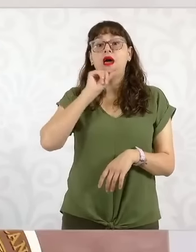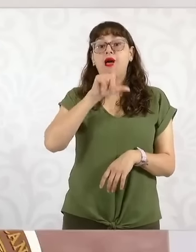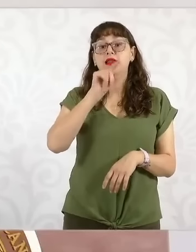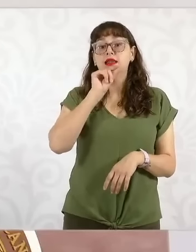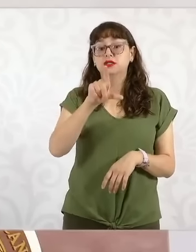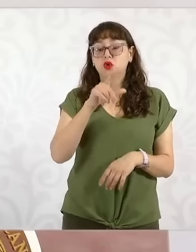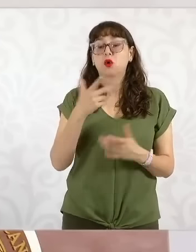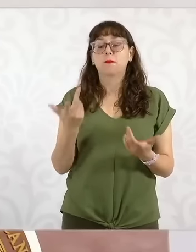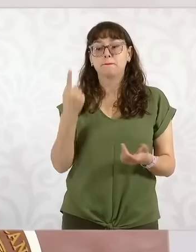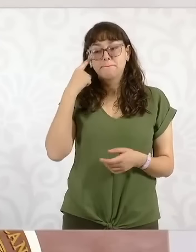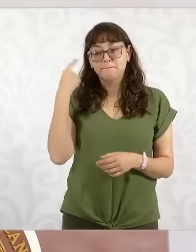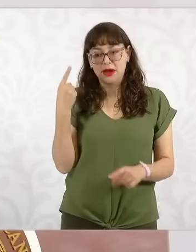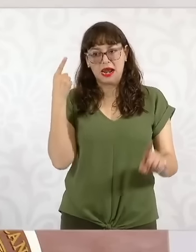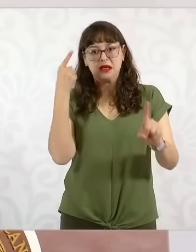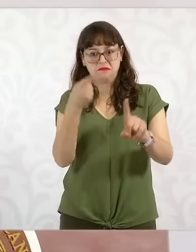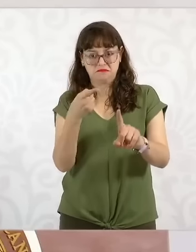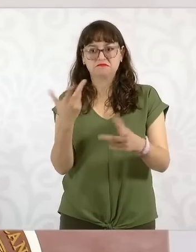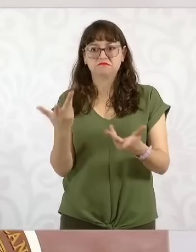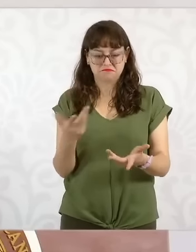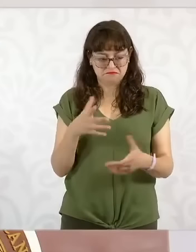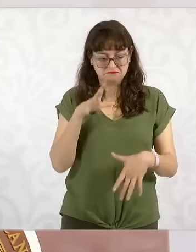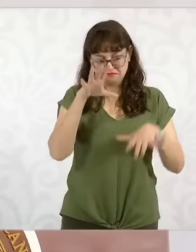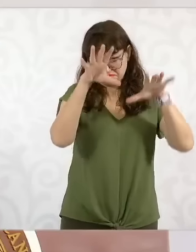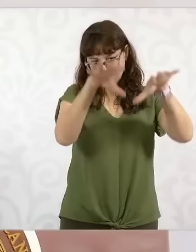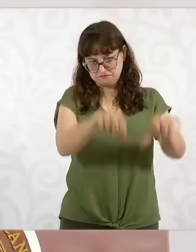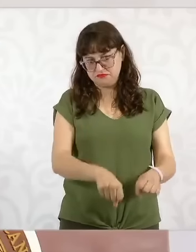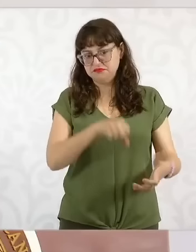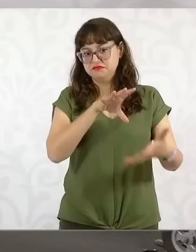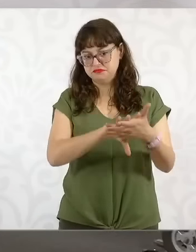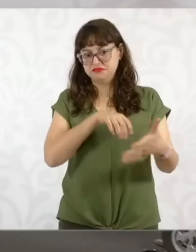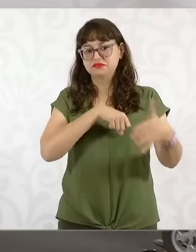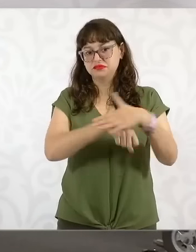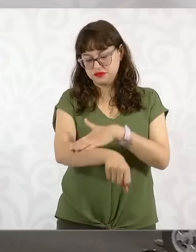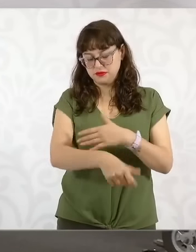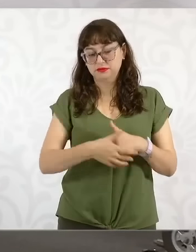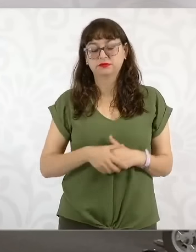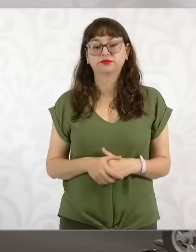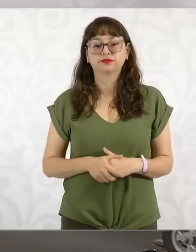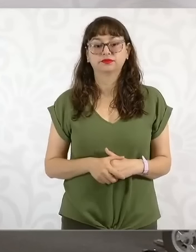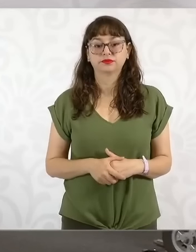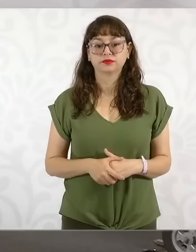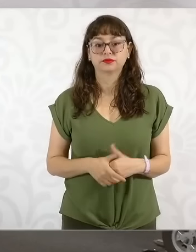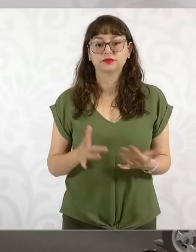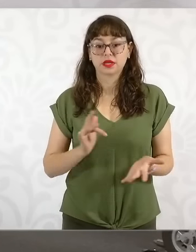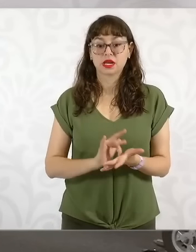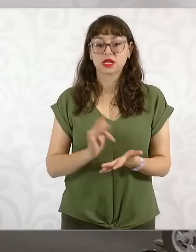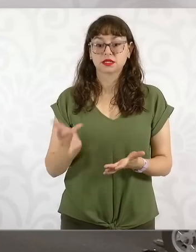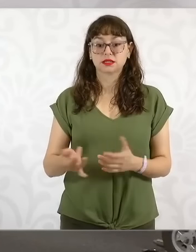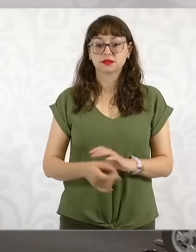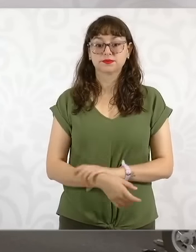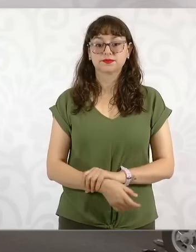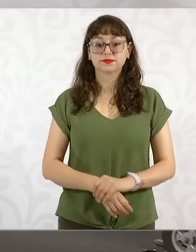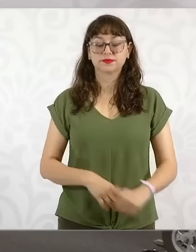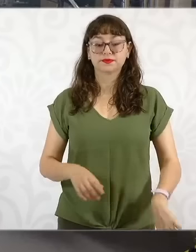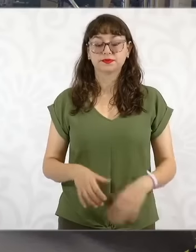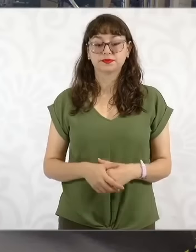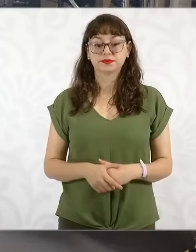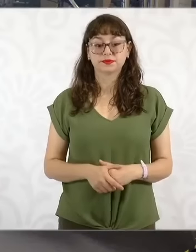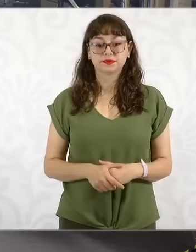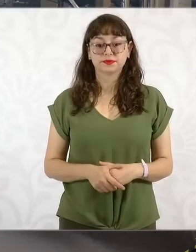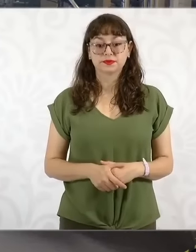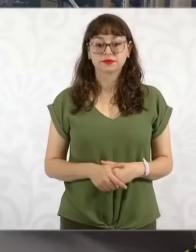parte de la ejecución del operativo, donde se logró esta detención. Muchas gracias.